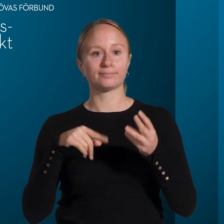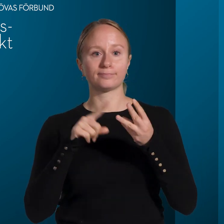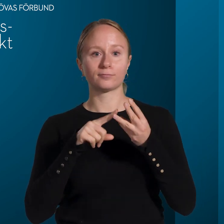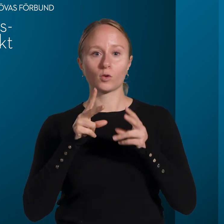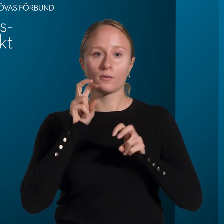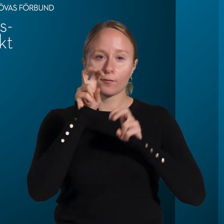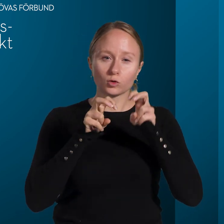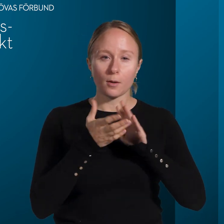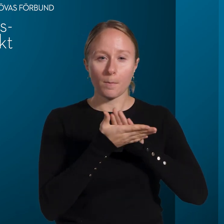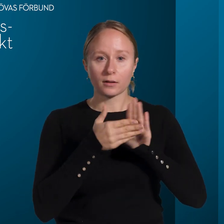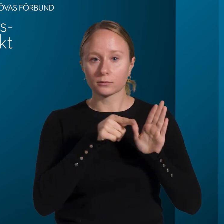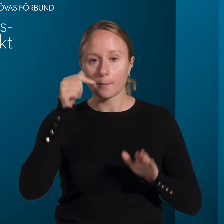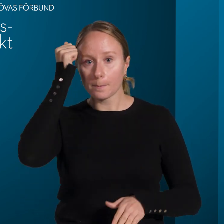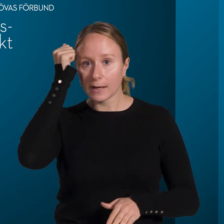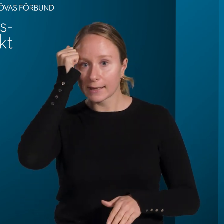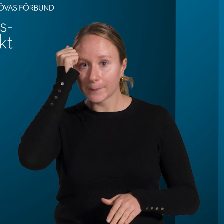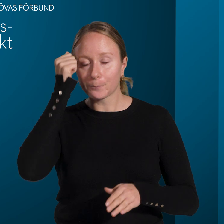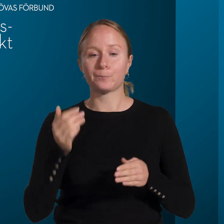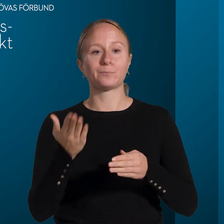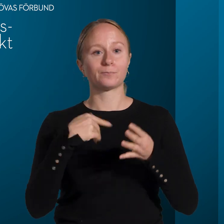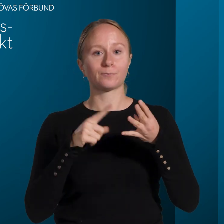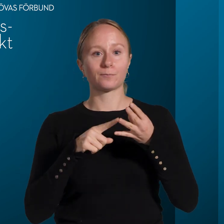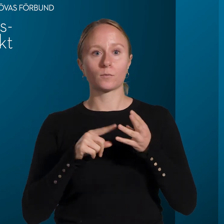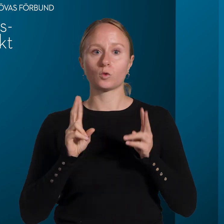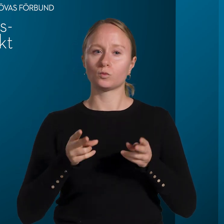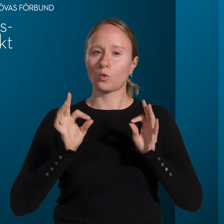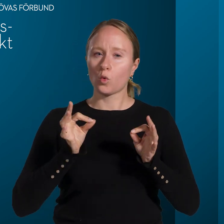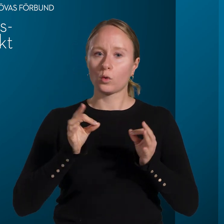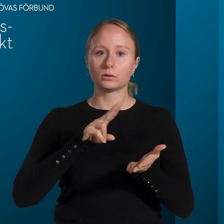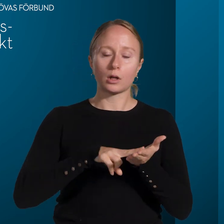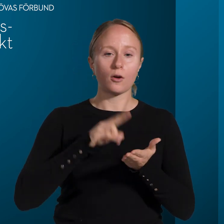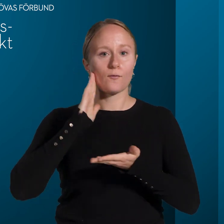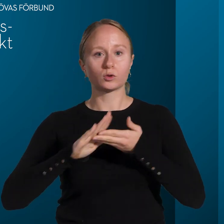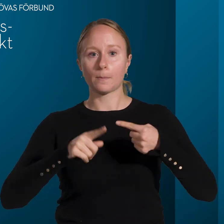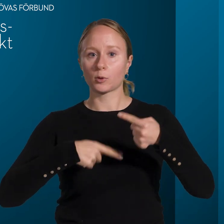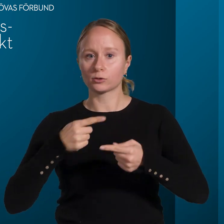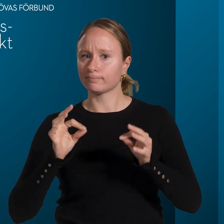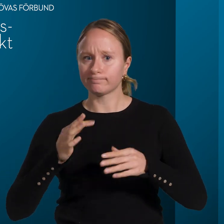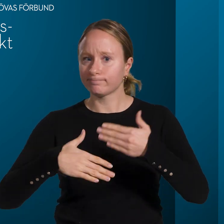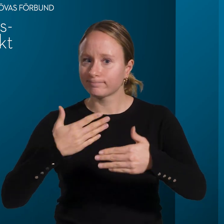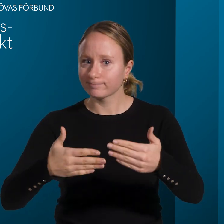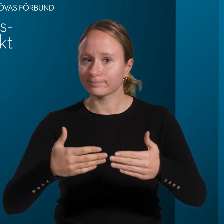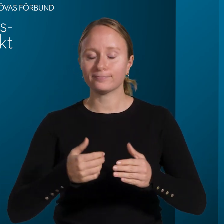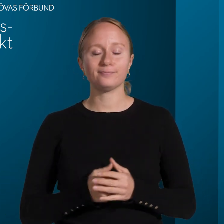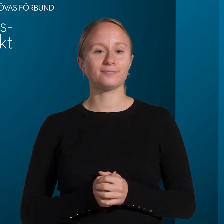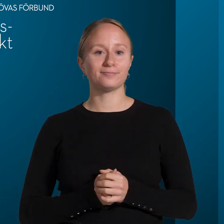forskning baserad på minnen, - och hur sannings- och försoningsprocessen framskrider.